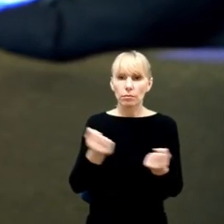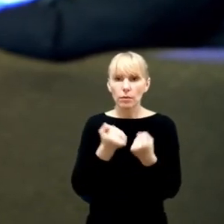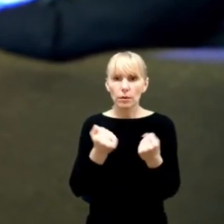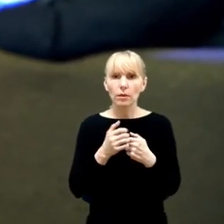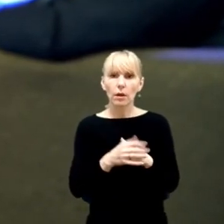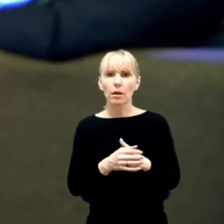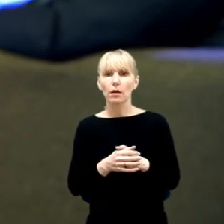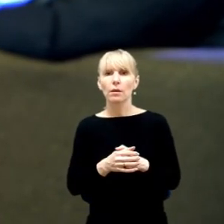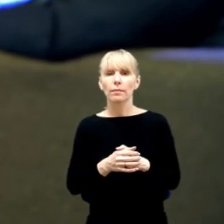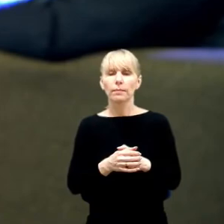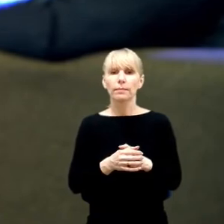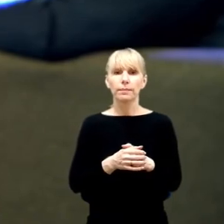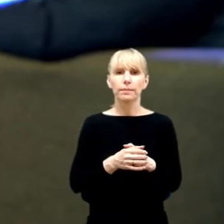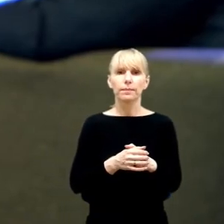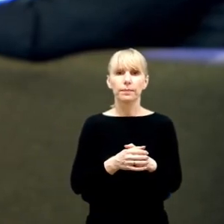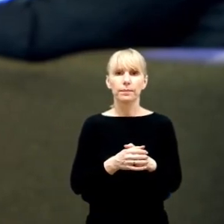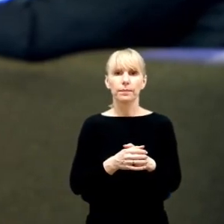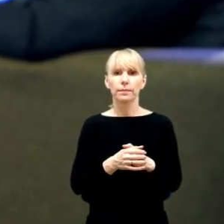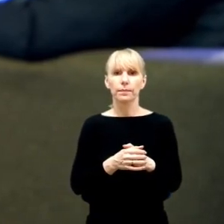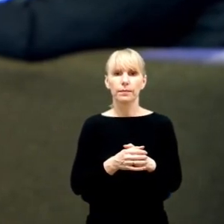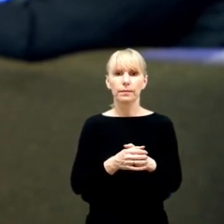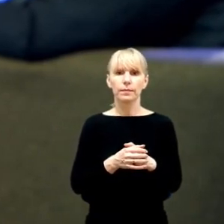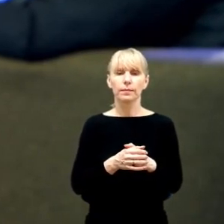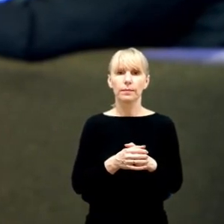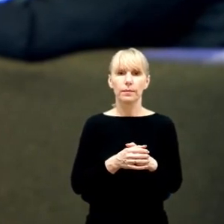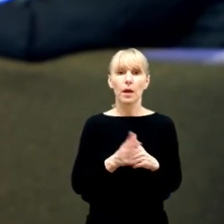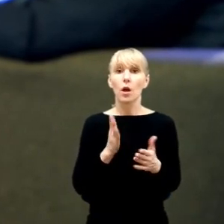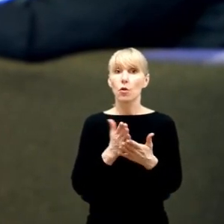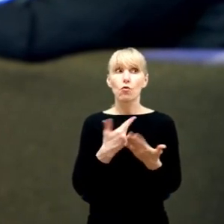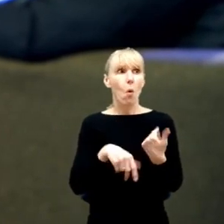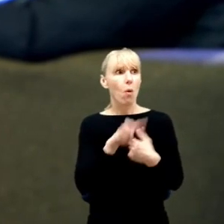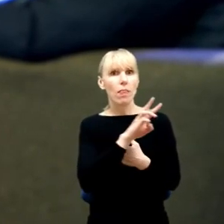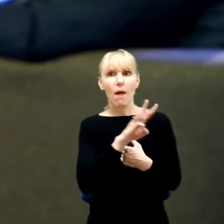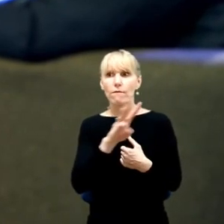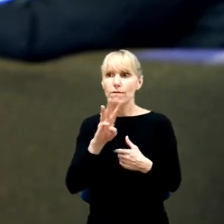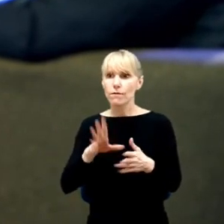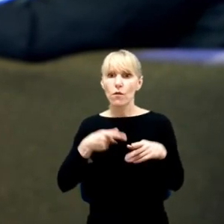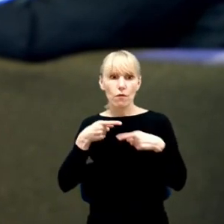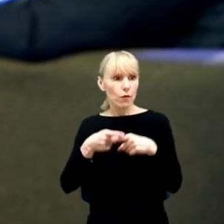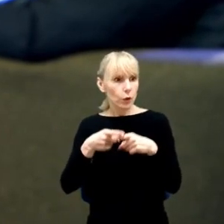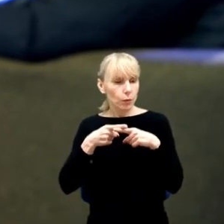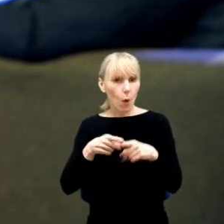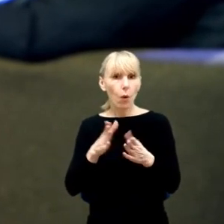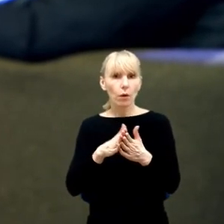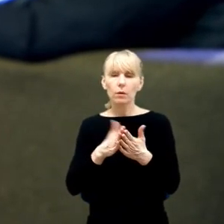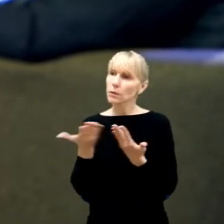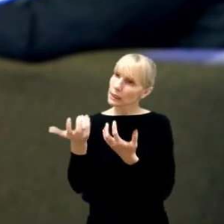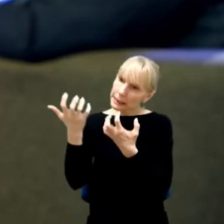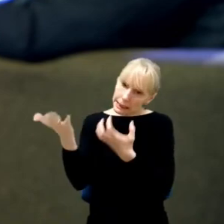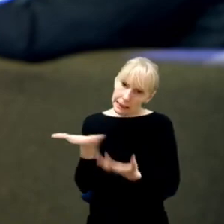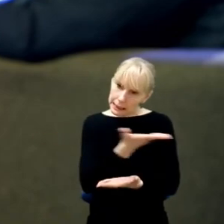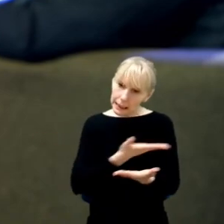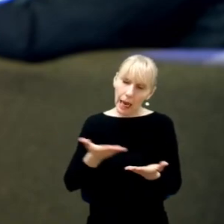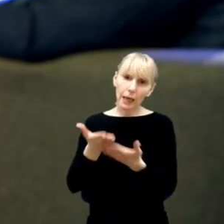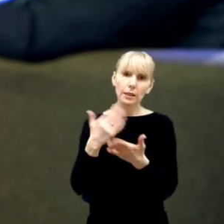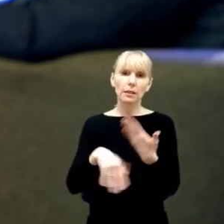uruchamiając jakby stronę internetową spółki zachęciliśmy do wypełnienia ankiety. Daliśmy miesiąc czasu na wypełnienie takiej ankiety.